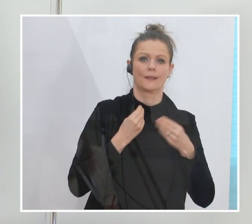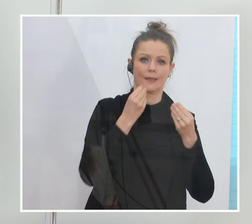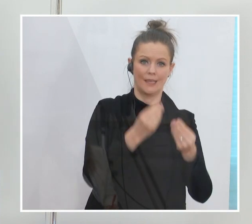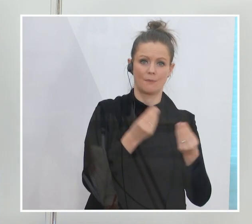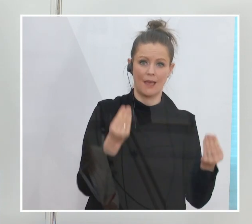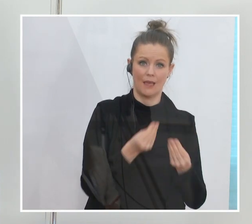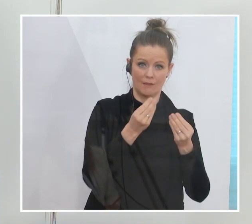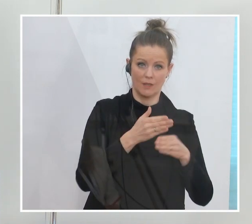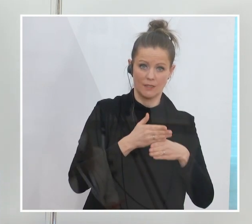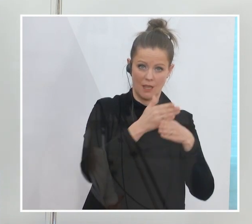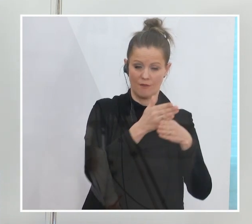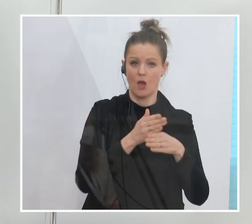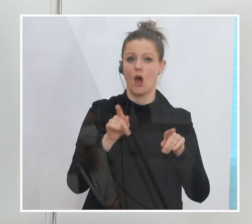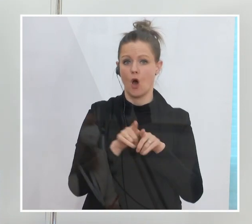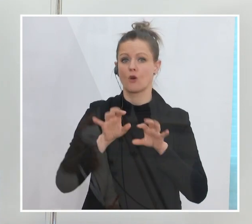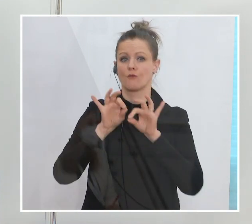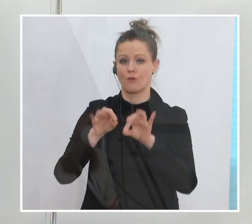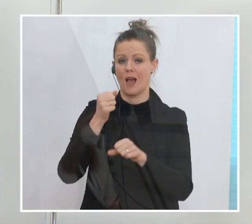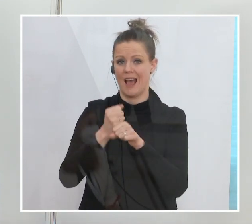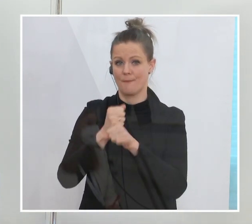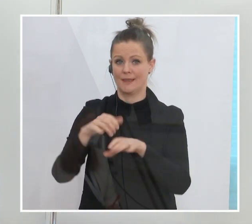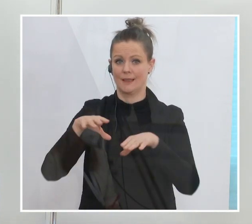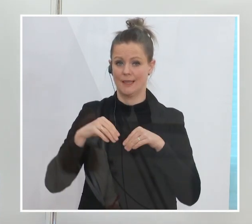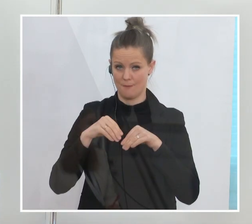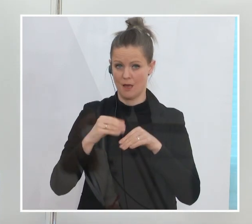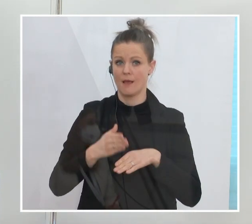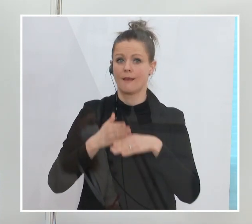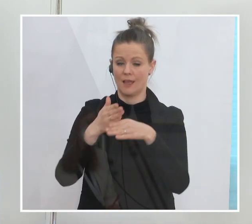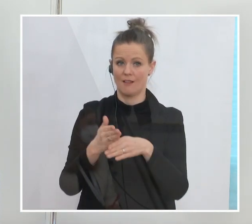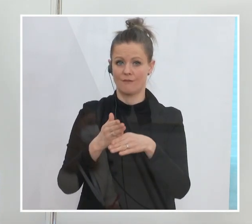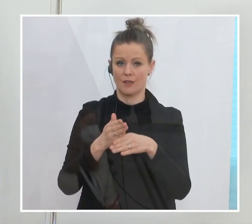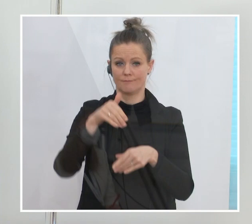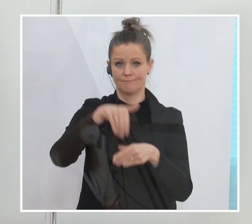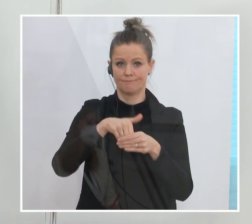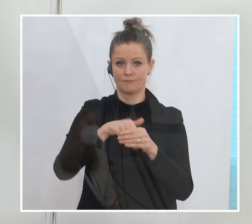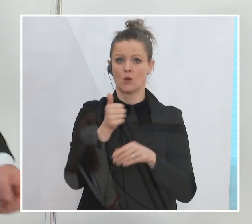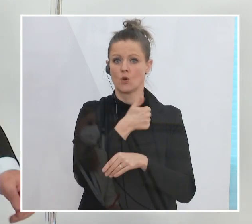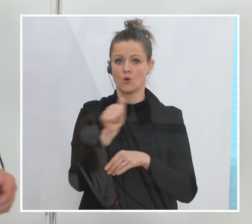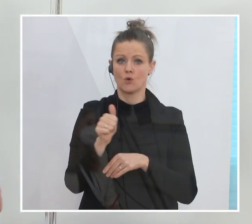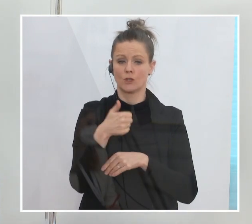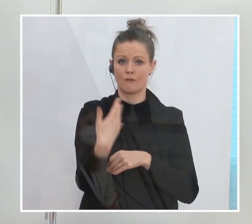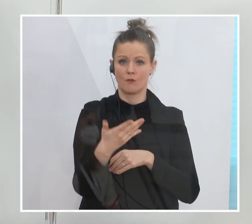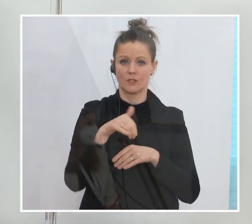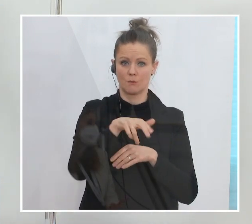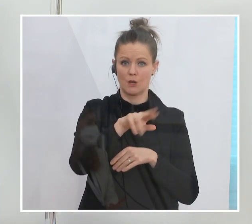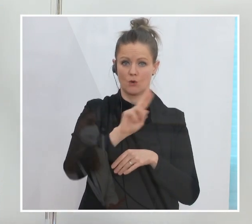andererseits für die Arbeitnehmerinnen und Arbeitnehmer im Ausmaß von 150 Millionen €. Die